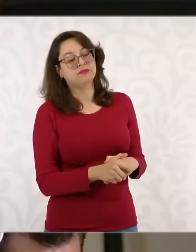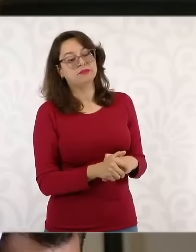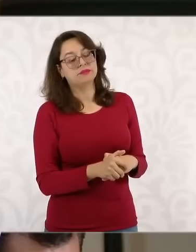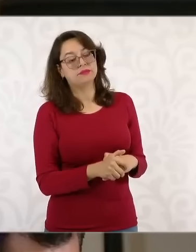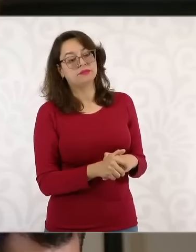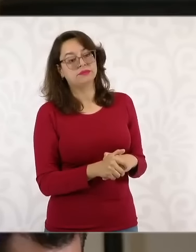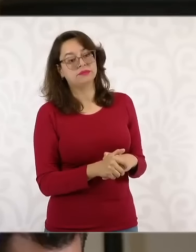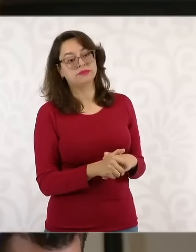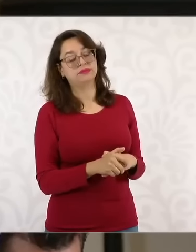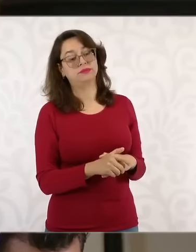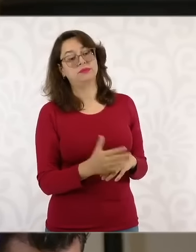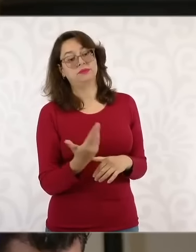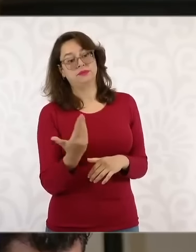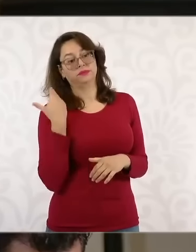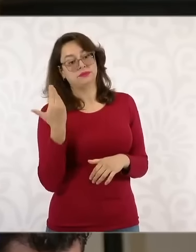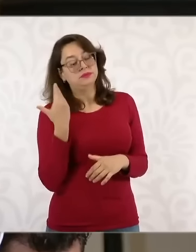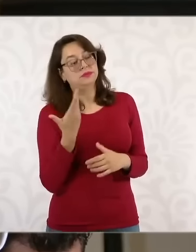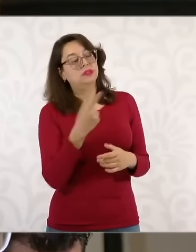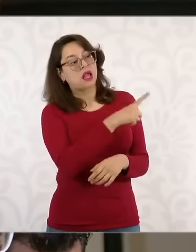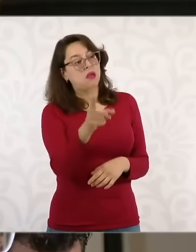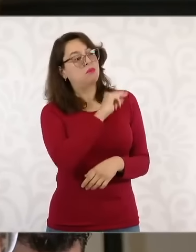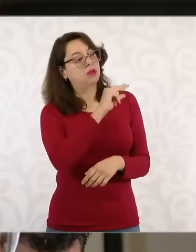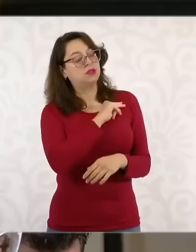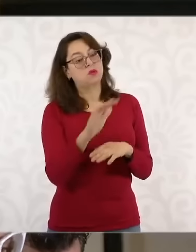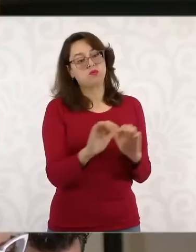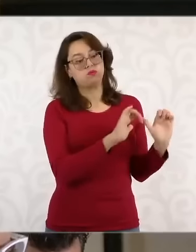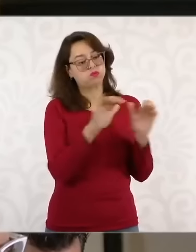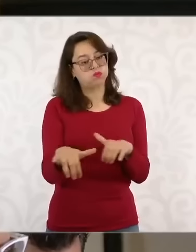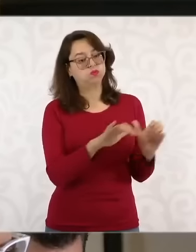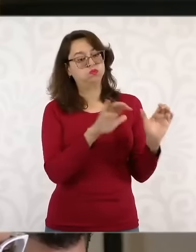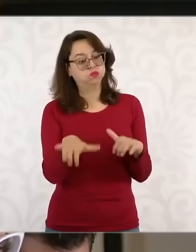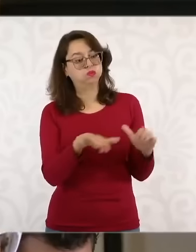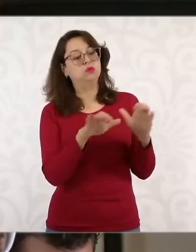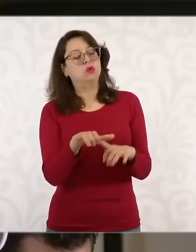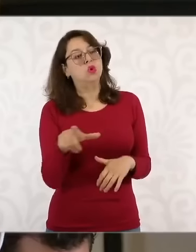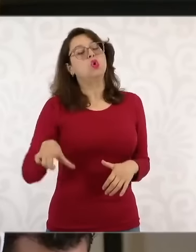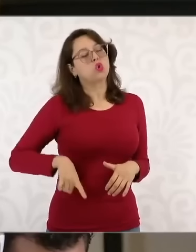nos nos presentaron los resultados, pues es un esfuerzo por parte del gobierno de la secretaría